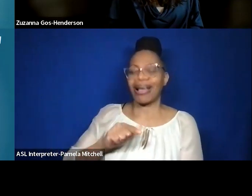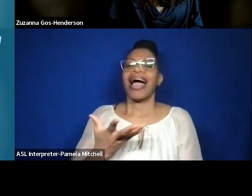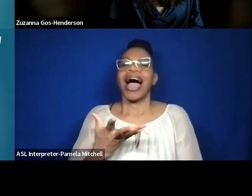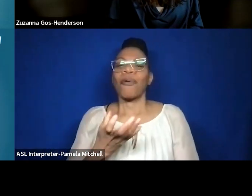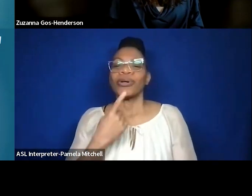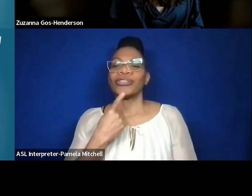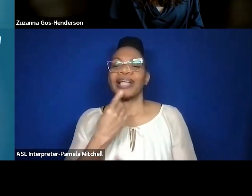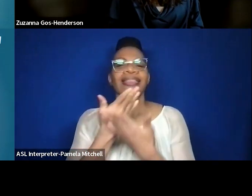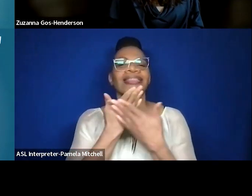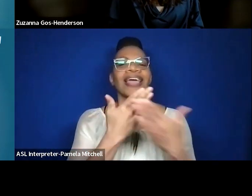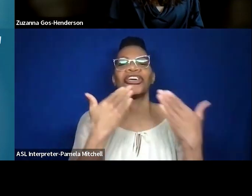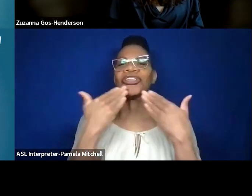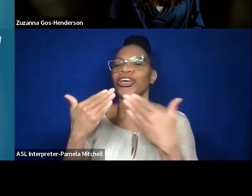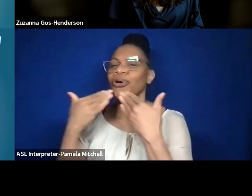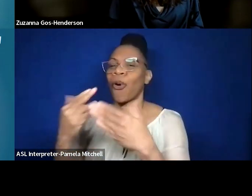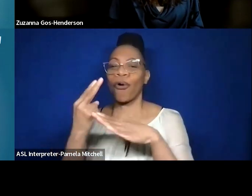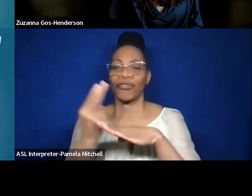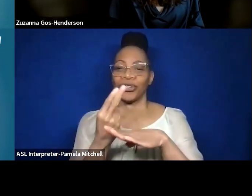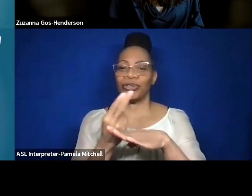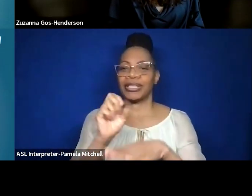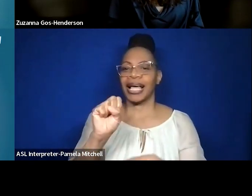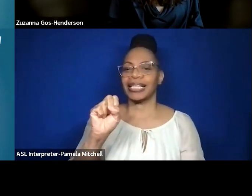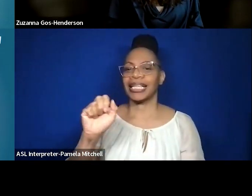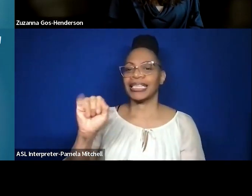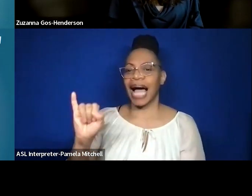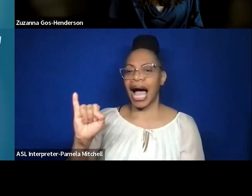gracias a todos por utilizar la expansión de iClaim de SSI.